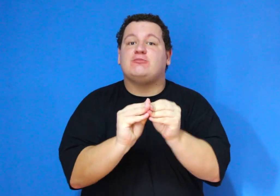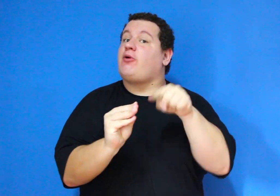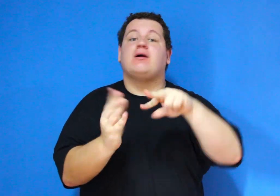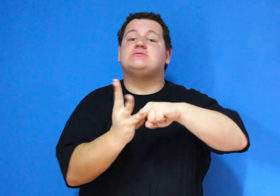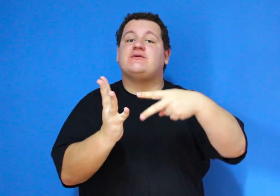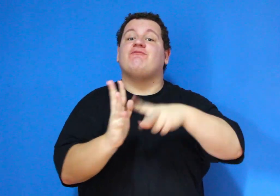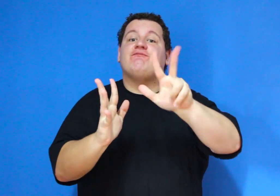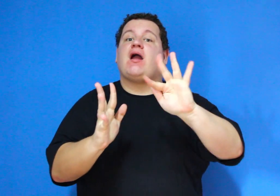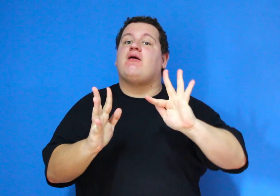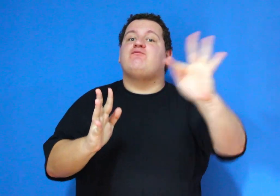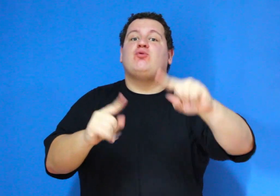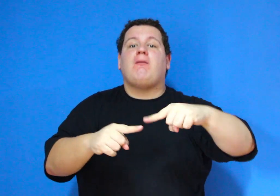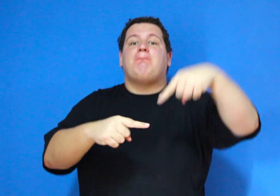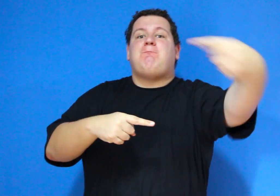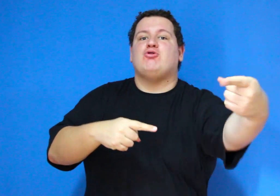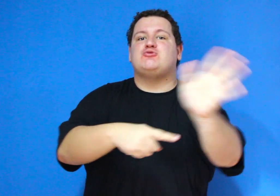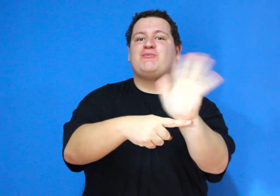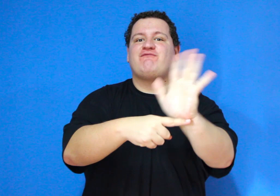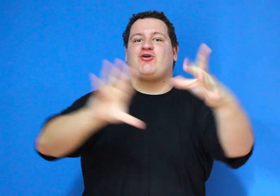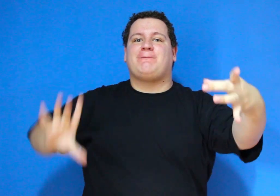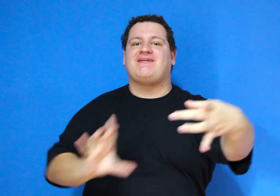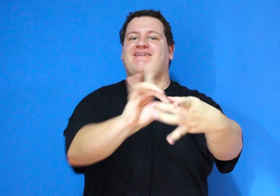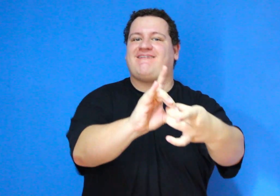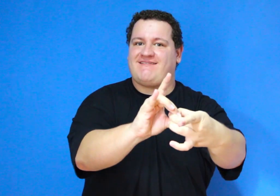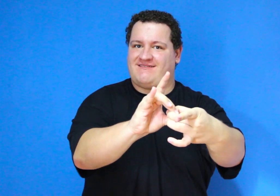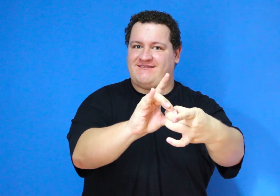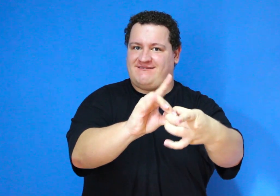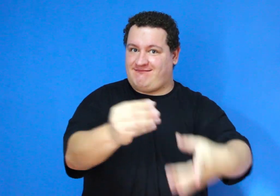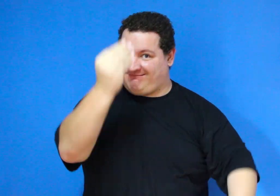significa que terá ligação direta do próximo lançamento.